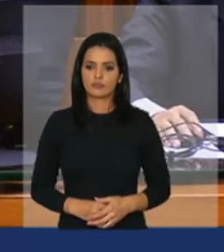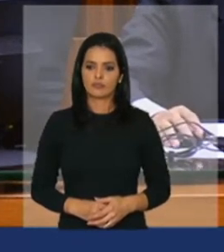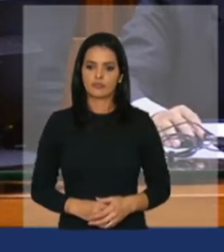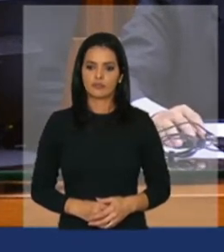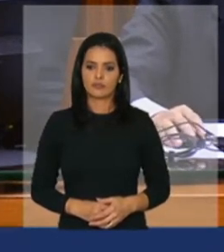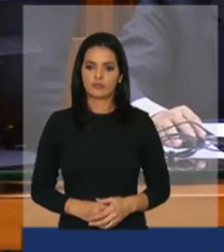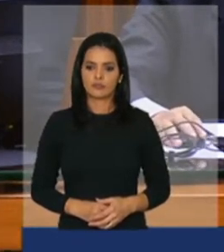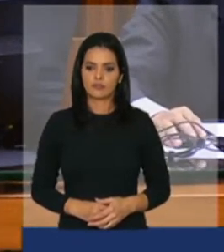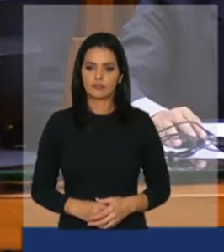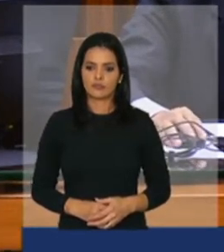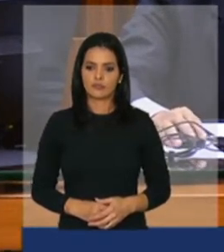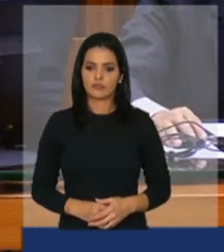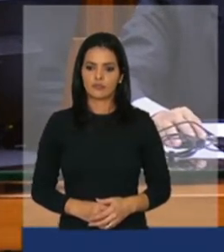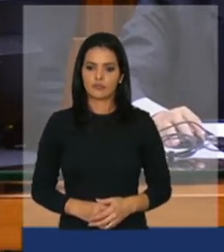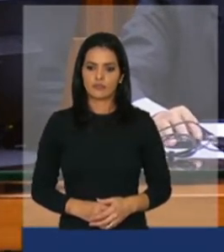PLENO SAIR, DEPUTADO NILLTO